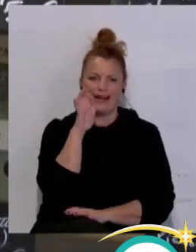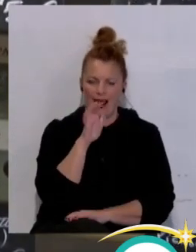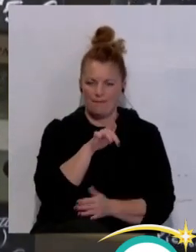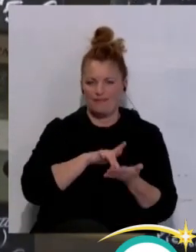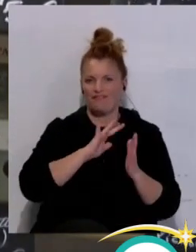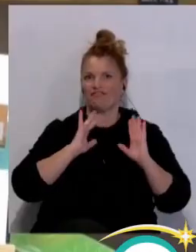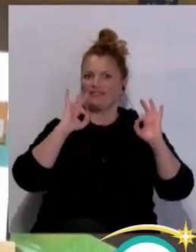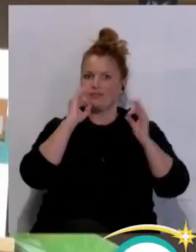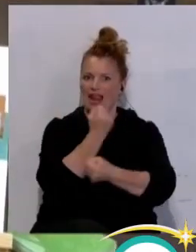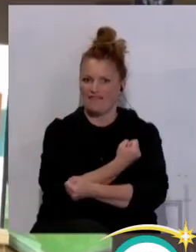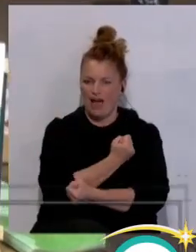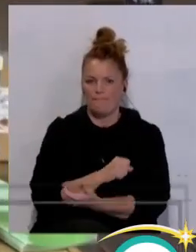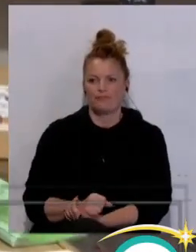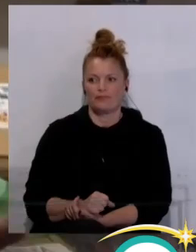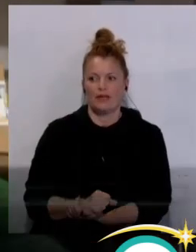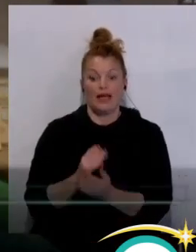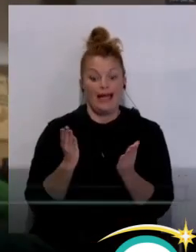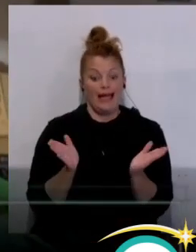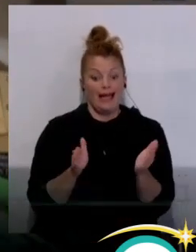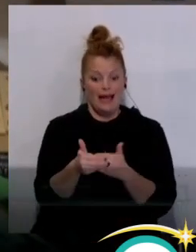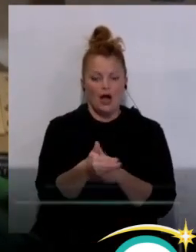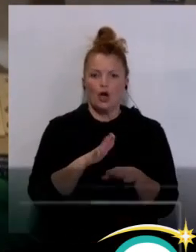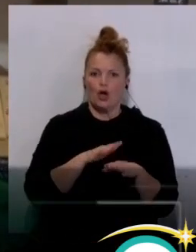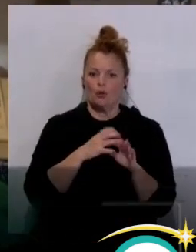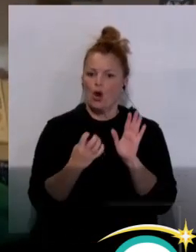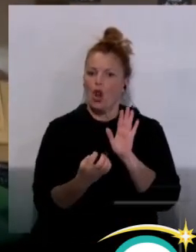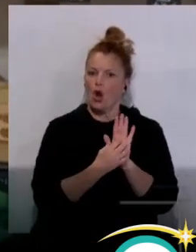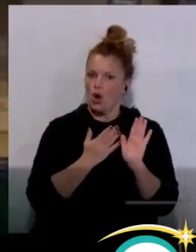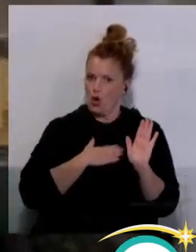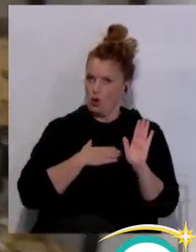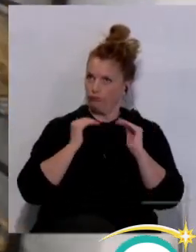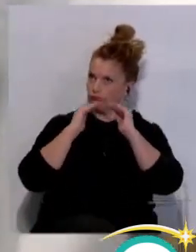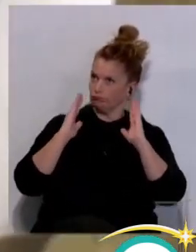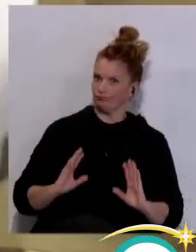de Navidad las cajas con nuestro lo ponemos con nuestro logotipo y luego ya esto es un